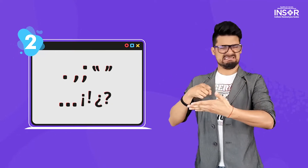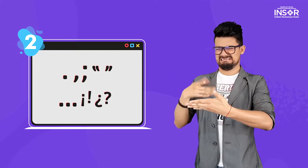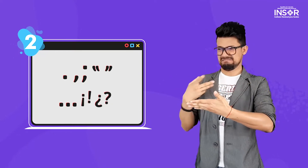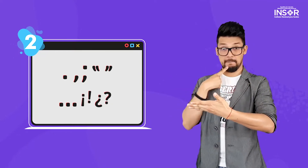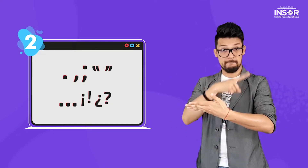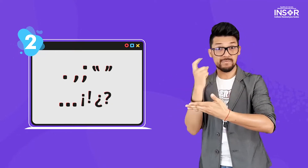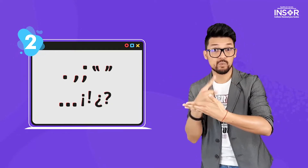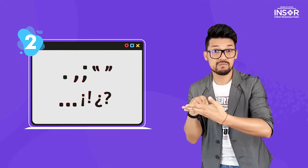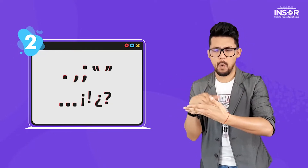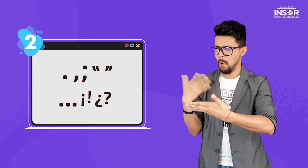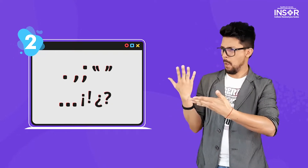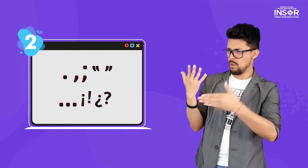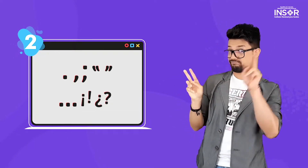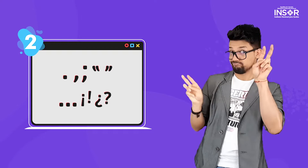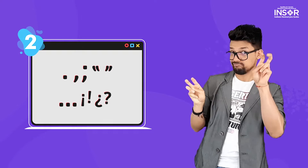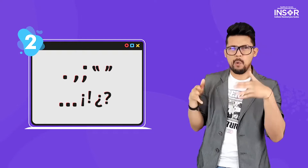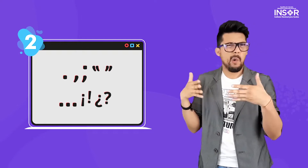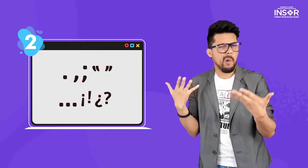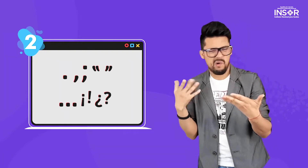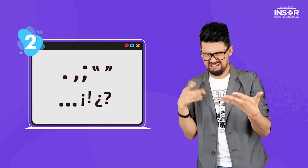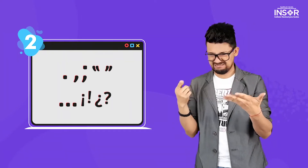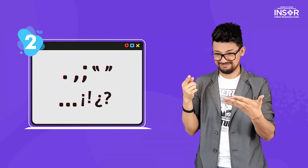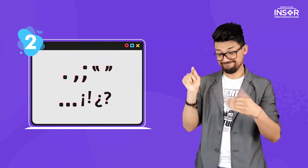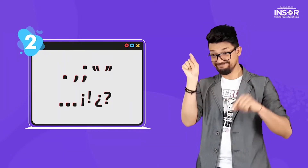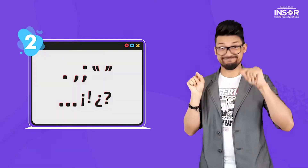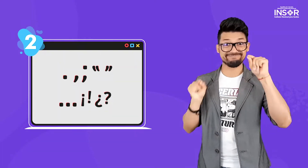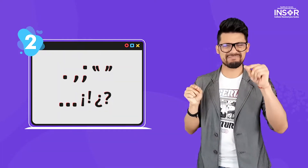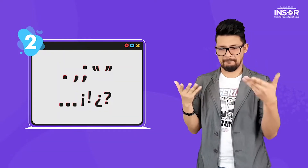es posible que la persona no logre interpretar correctamente el mensaje,